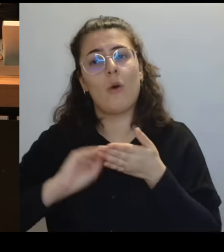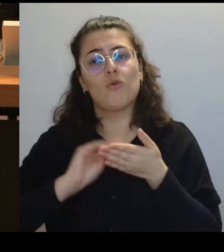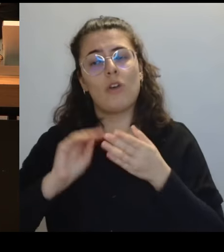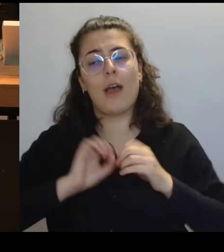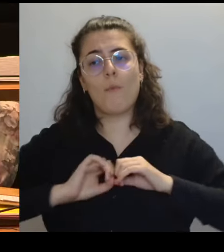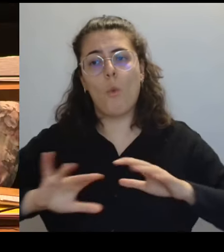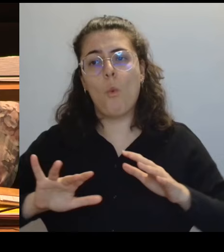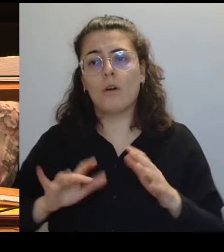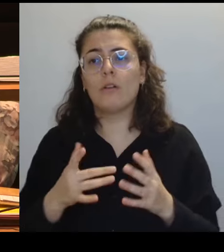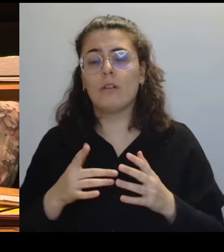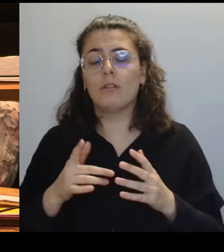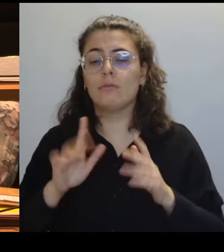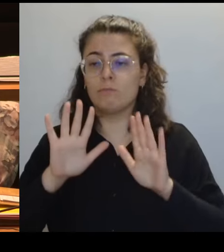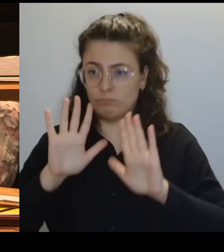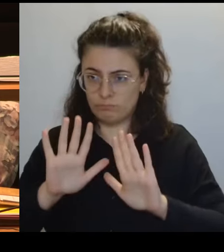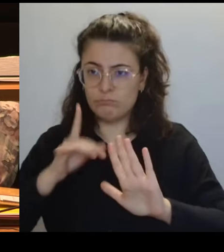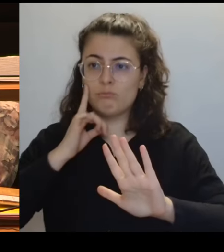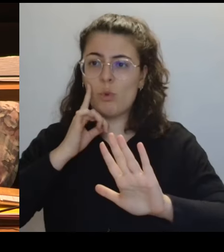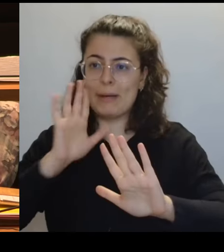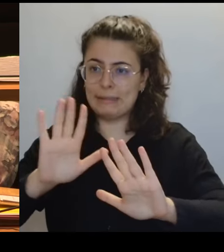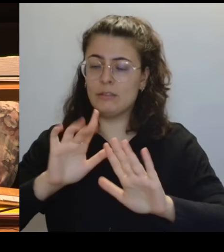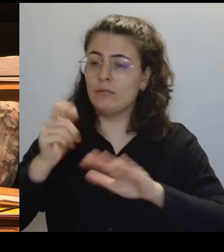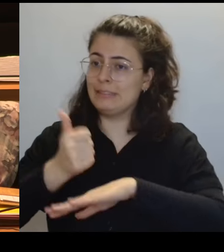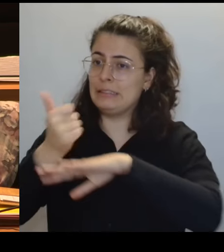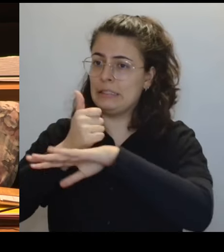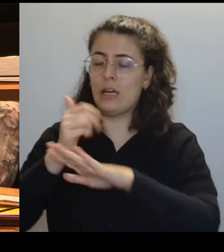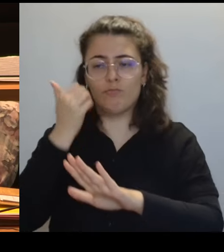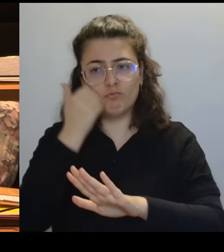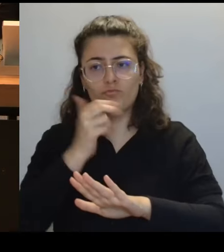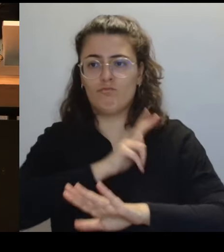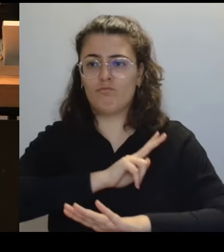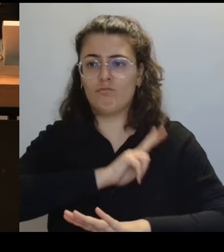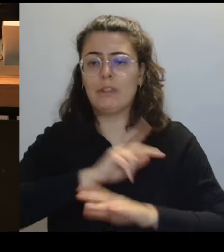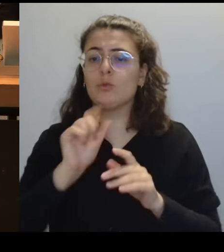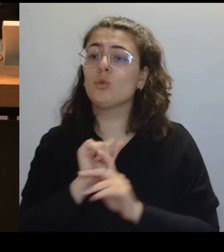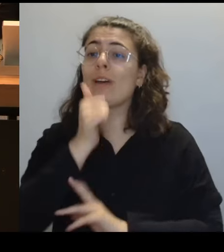ich ein bisschen zurück. Wir debattieren erst darüber, ob das nicht unser Mittelpunkt wird.